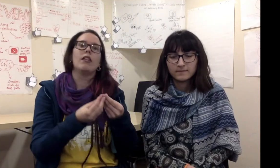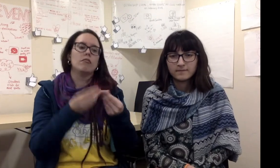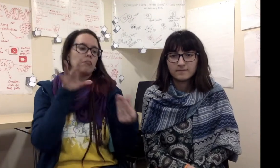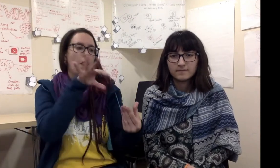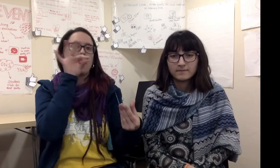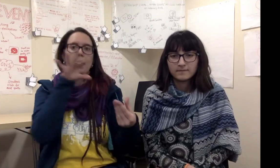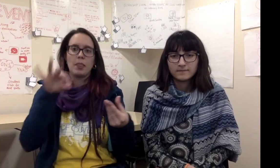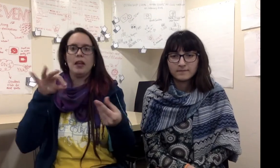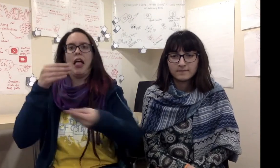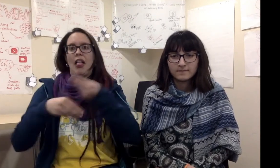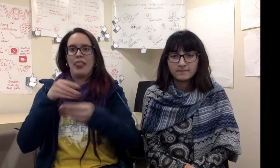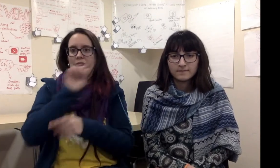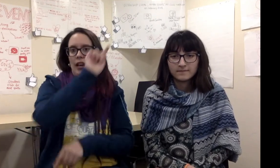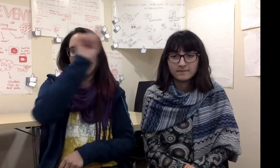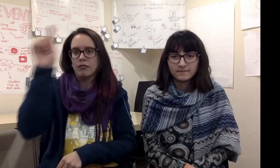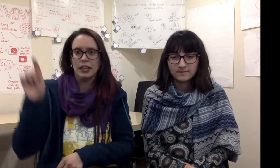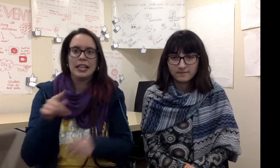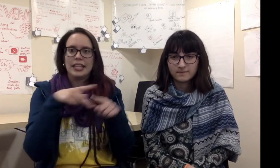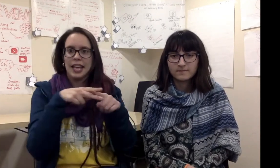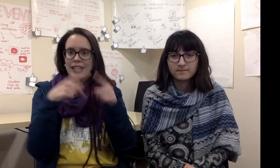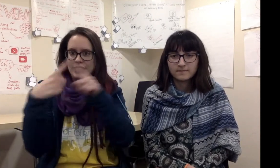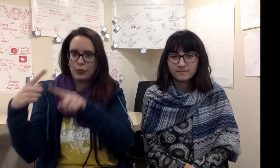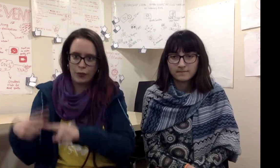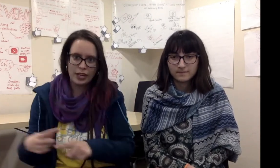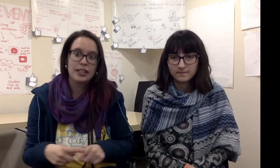Así podrán escogerse dinámicas que más se adecúen a las visitas.